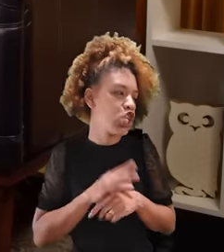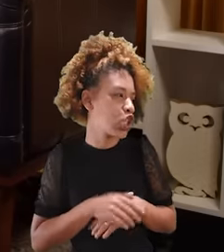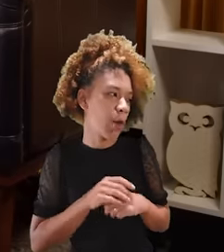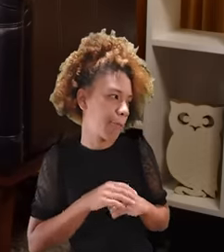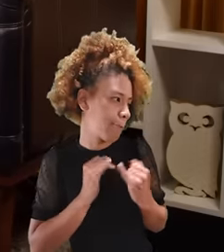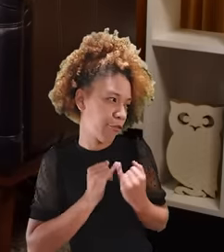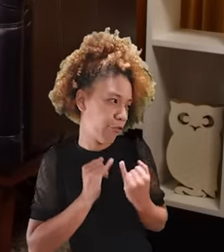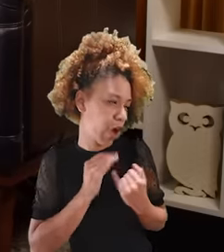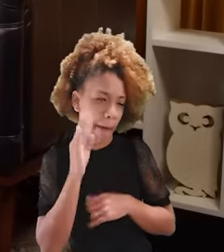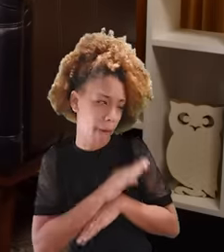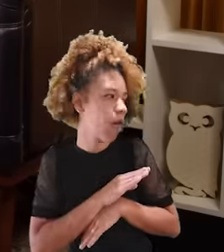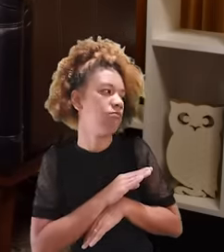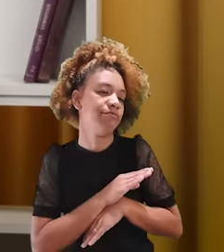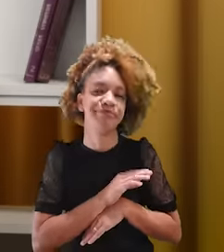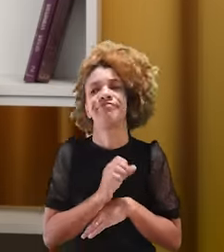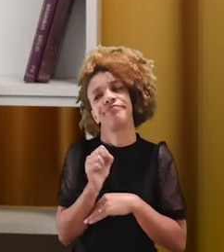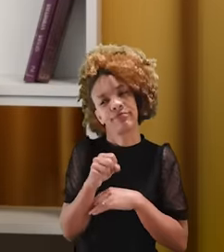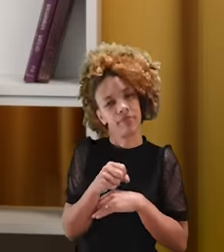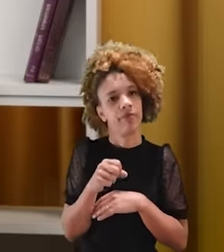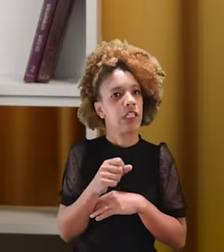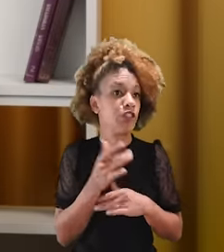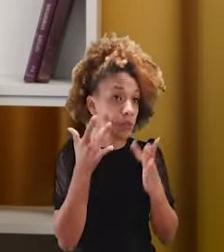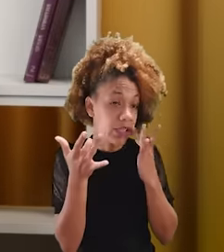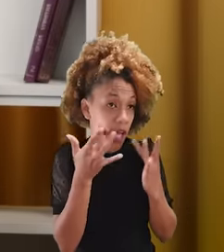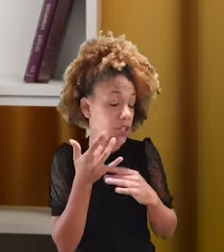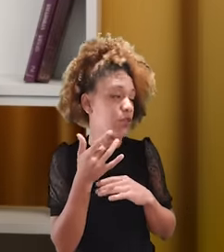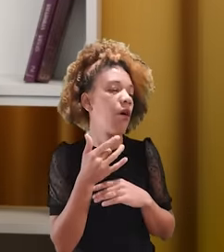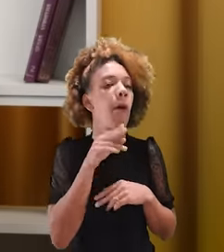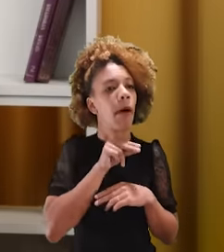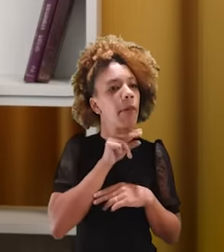ah tem também Ah tem o cara você acabou a peça o cara eu sei que você não me pediu minha opinião